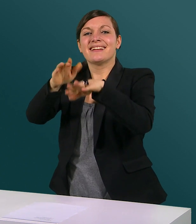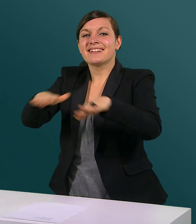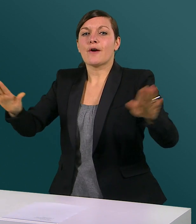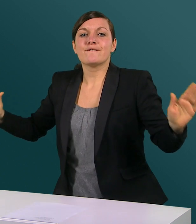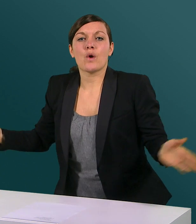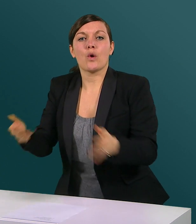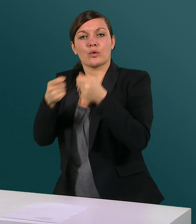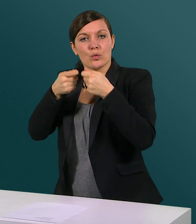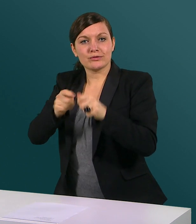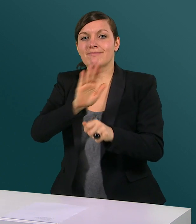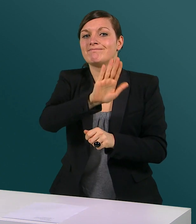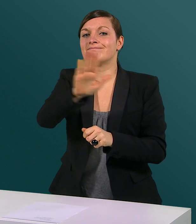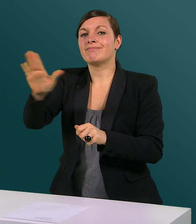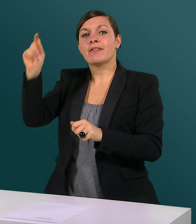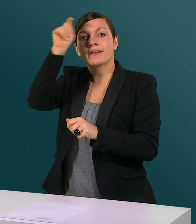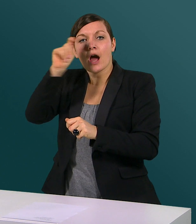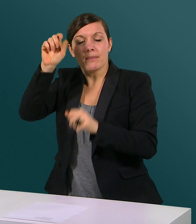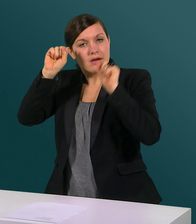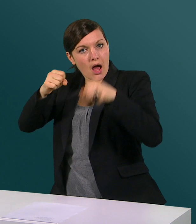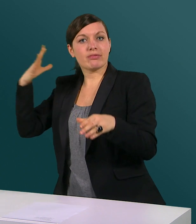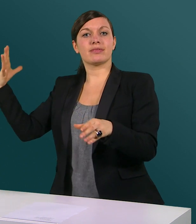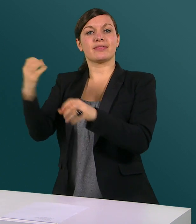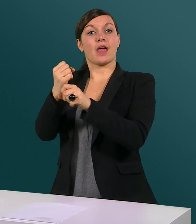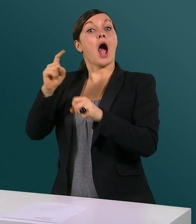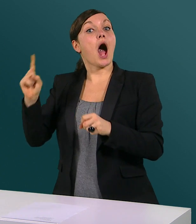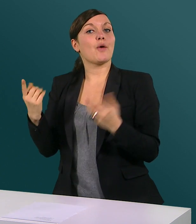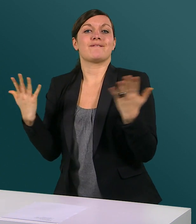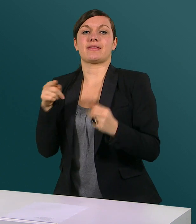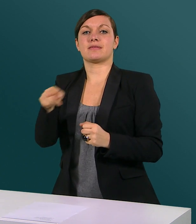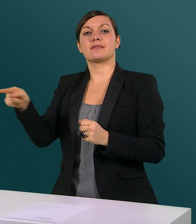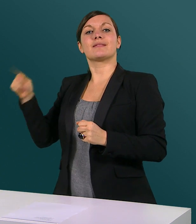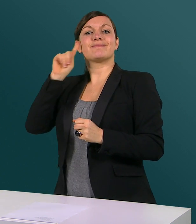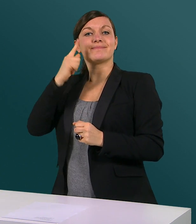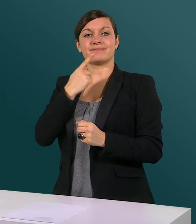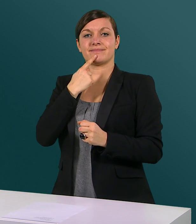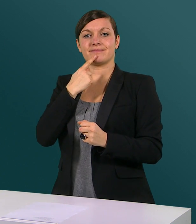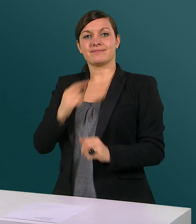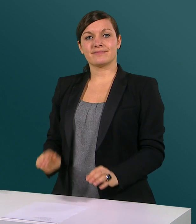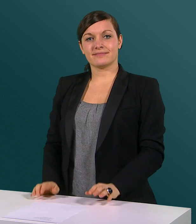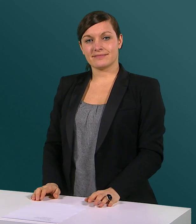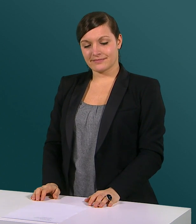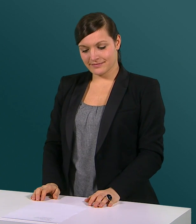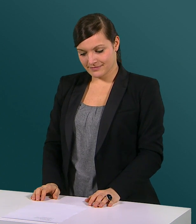Kinder zu fördern und dahingehend zu unterstützen, dass sie ihre Träume erfüllen können auch wenn sie Gehörlos sind.